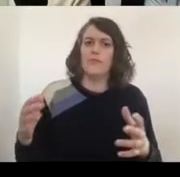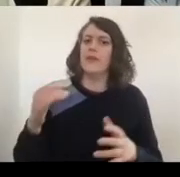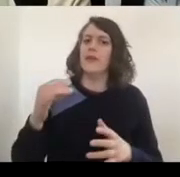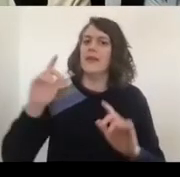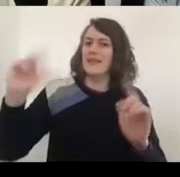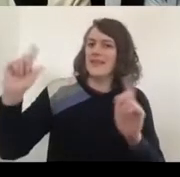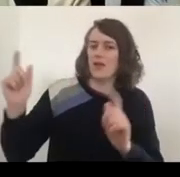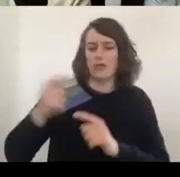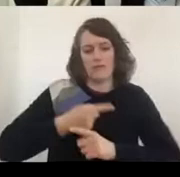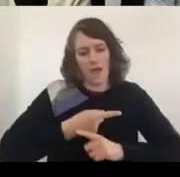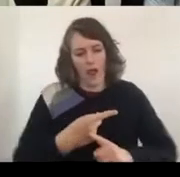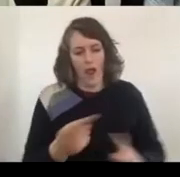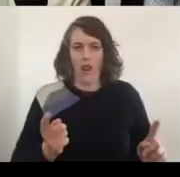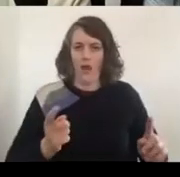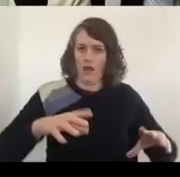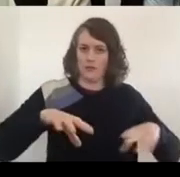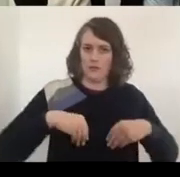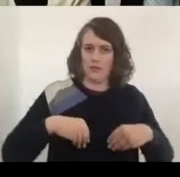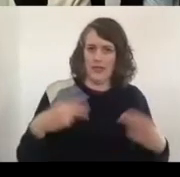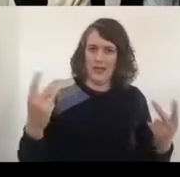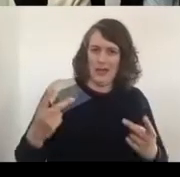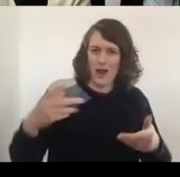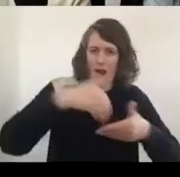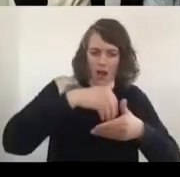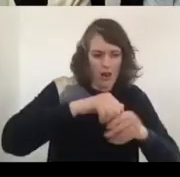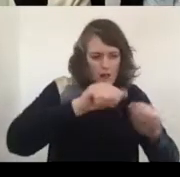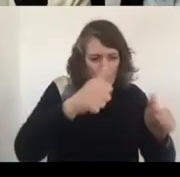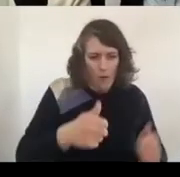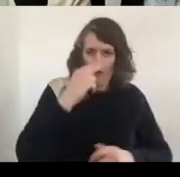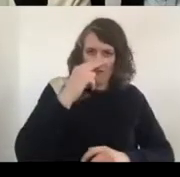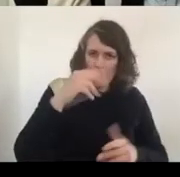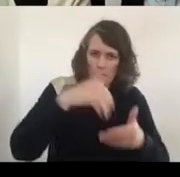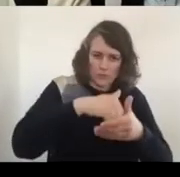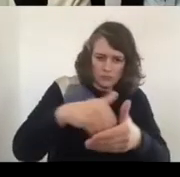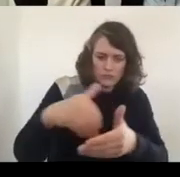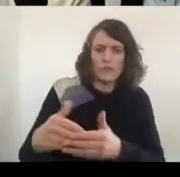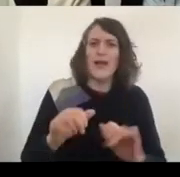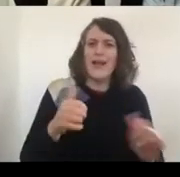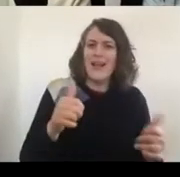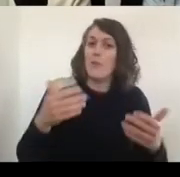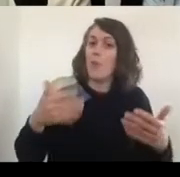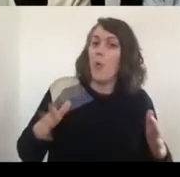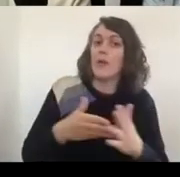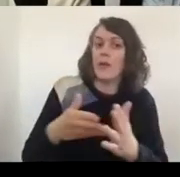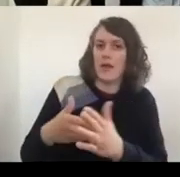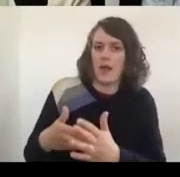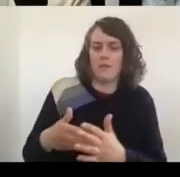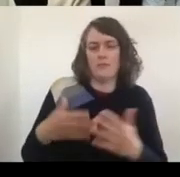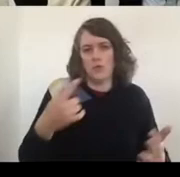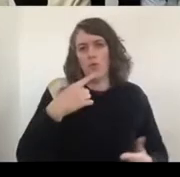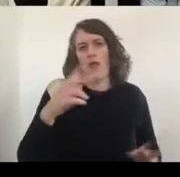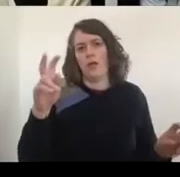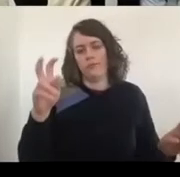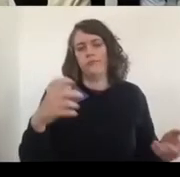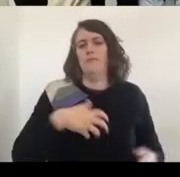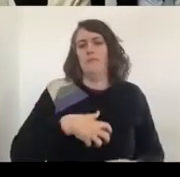und kann ein Leben ohne Barrieren führen. Soweit aus Bayern. Auf der Internetseite der Aktion